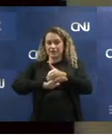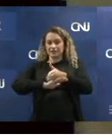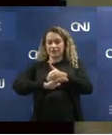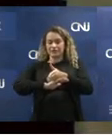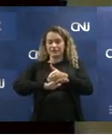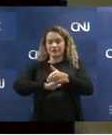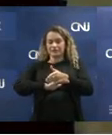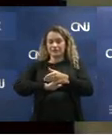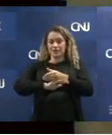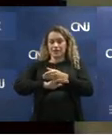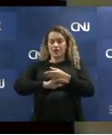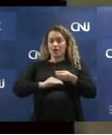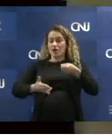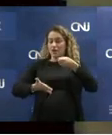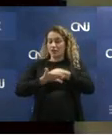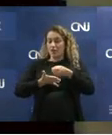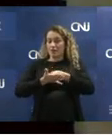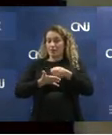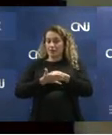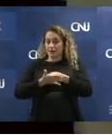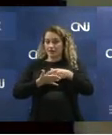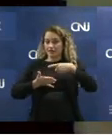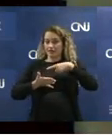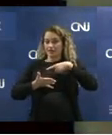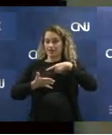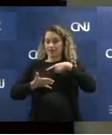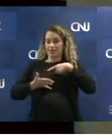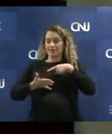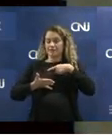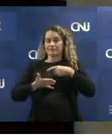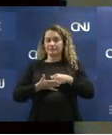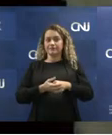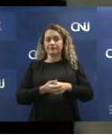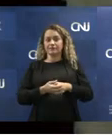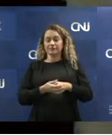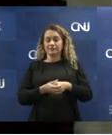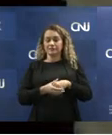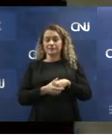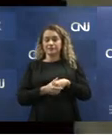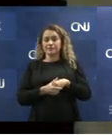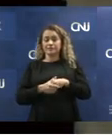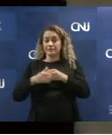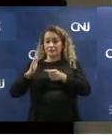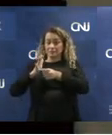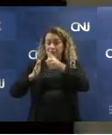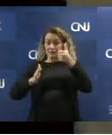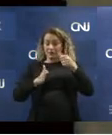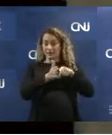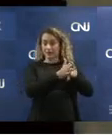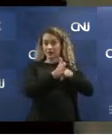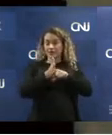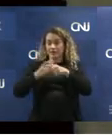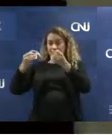Dores da aplicação de sanção disciplinar. Primeiro toque primeira questão em relação a isso,